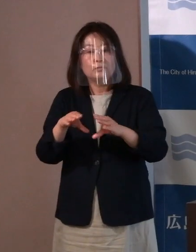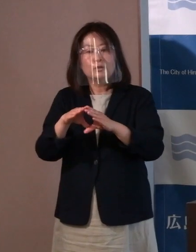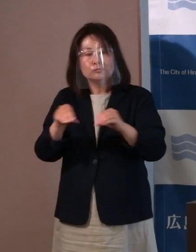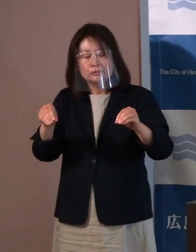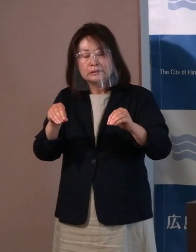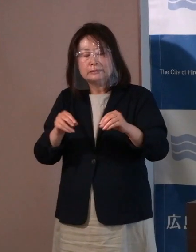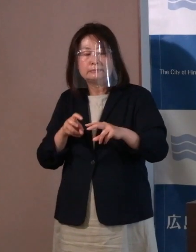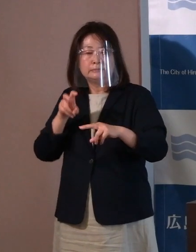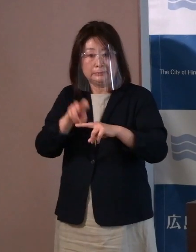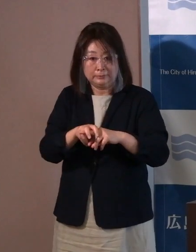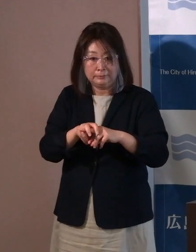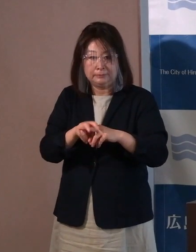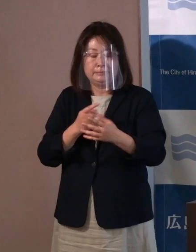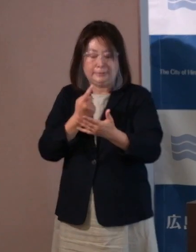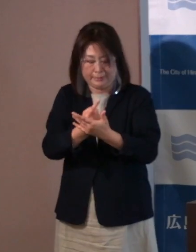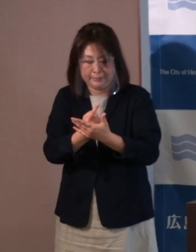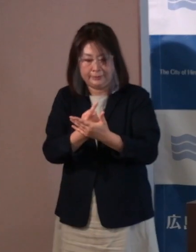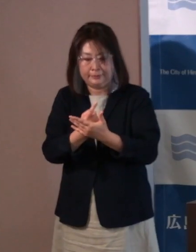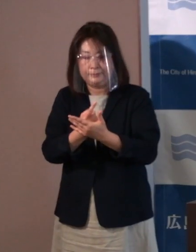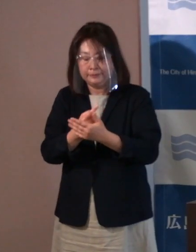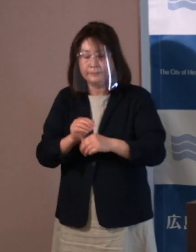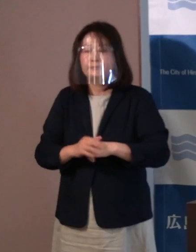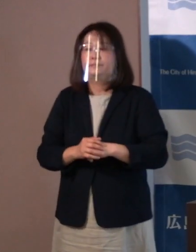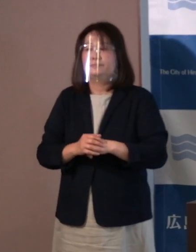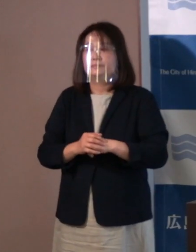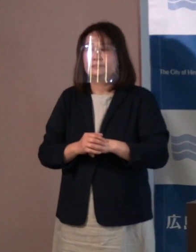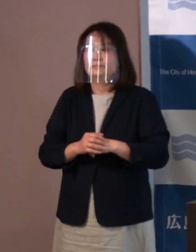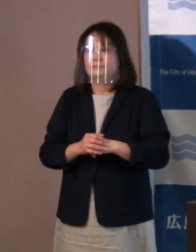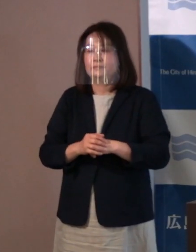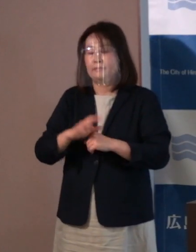それと､ウィーンで開かれる､ 来年1月ですかね｡